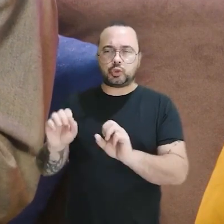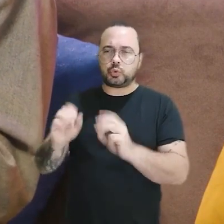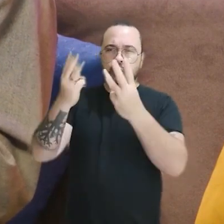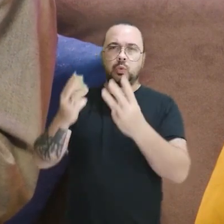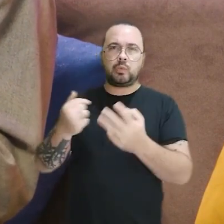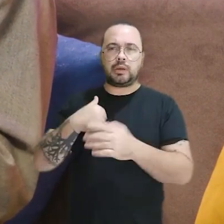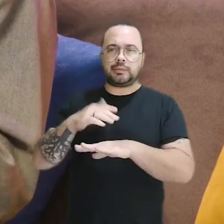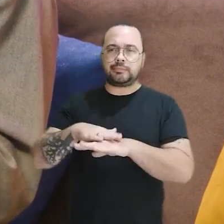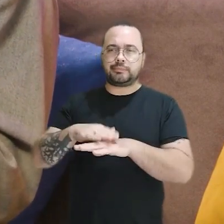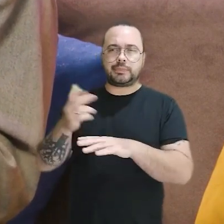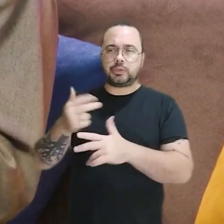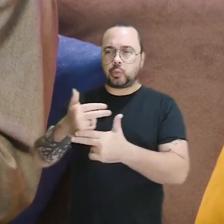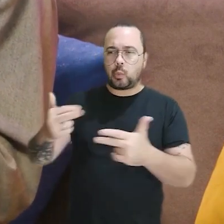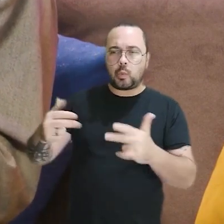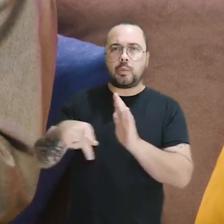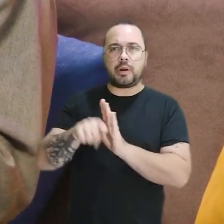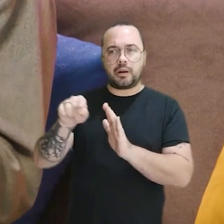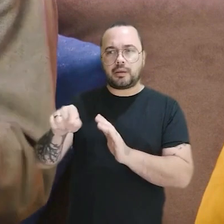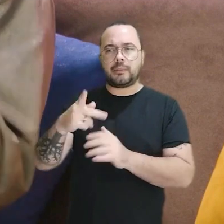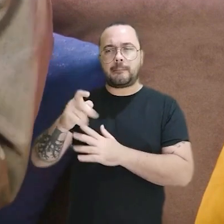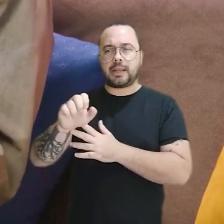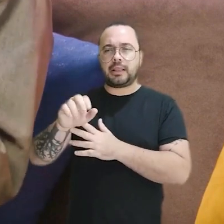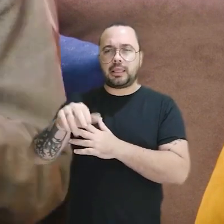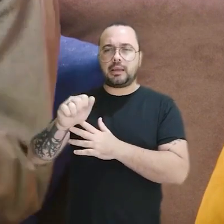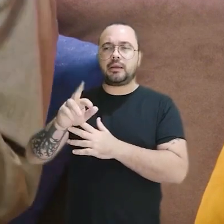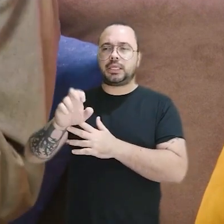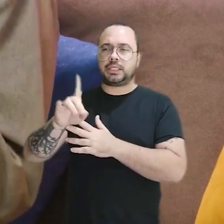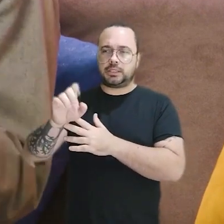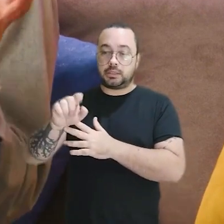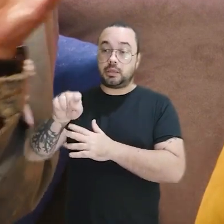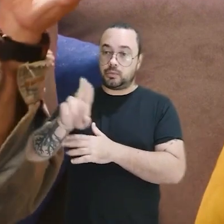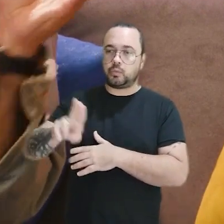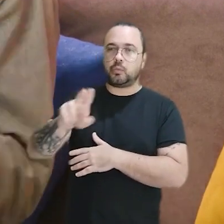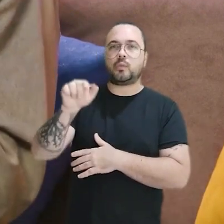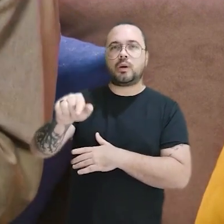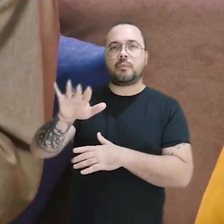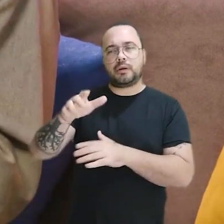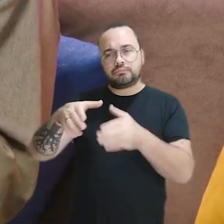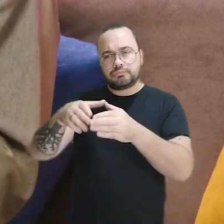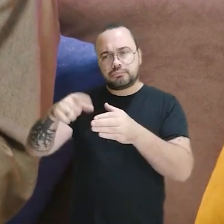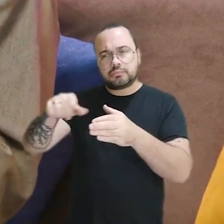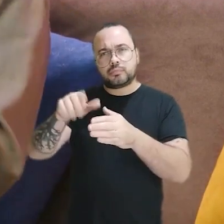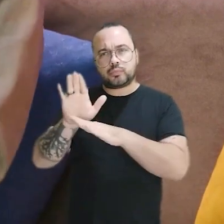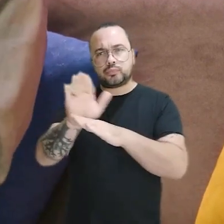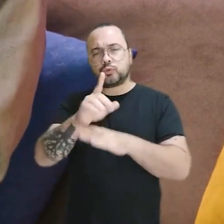não fiz o "Em Pé Na Rede". O "Em Pé Na Rede" é o "Em Pé Na Rede", e eles tão lá, e o clube é do caralho por todo mundo que tá lá. Então, o clube, eu acho que eu descobri